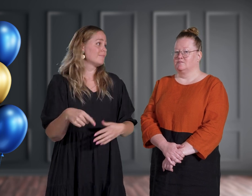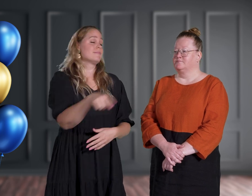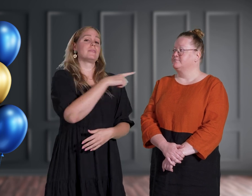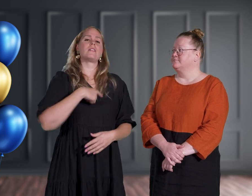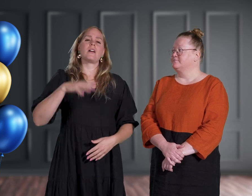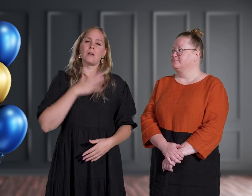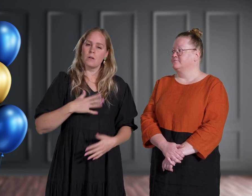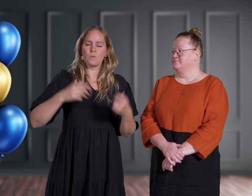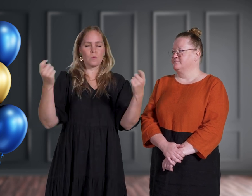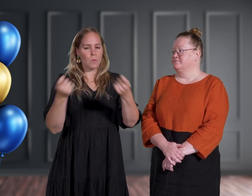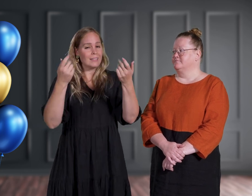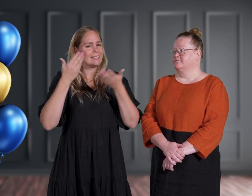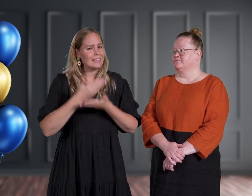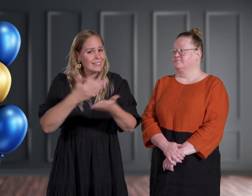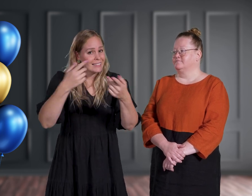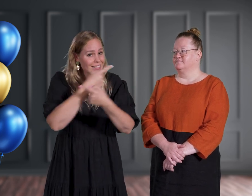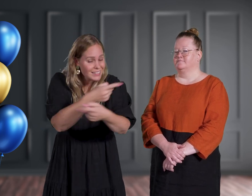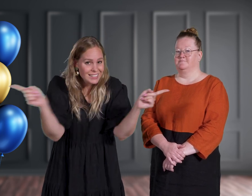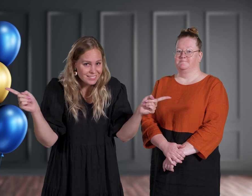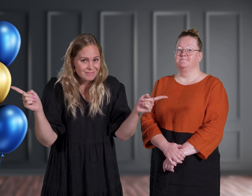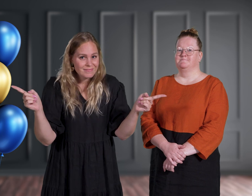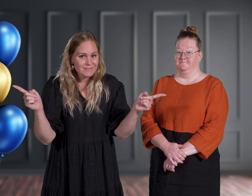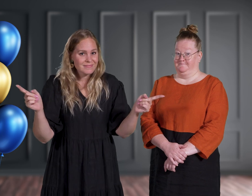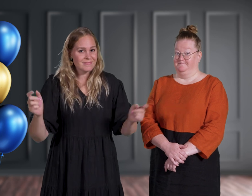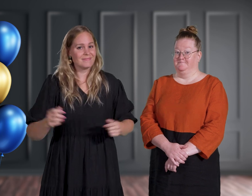Haluamme juhlia kiittääksemme heitä.